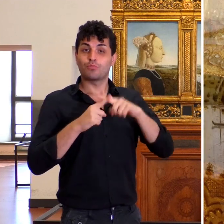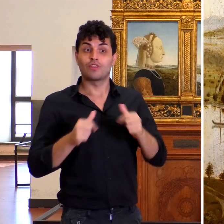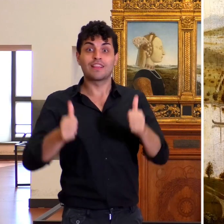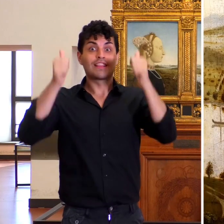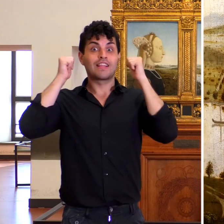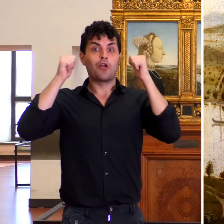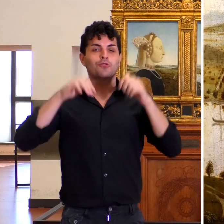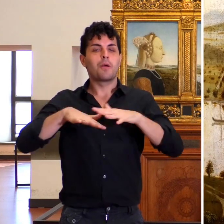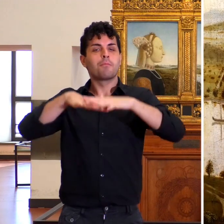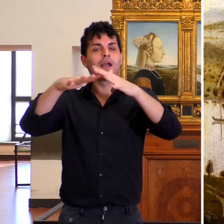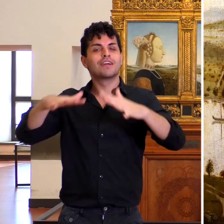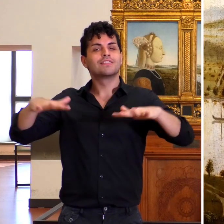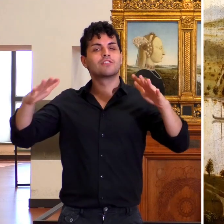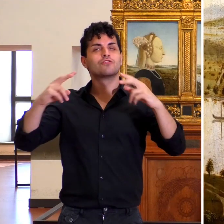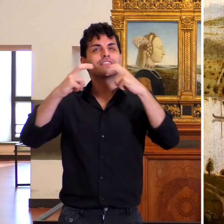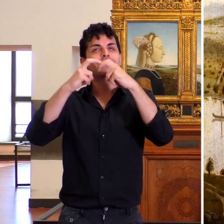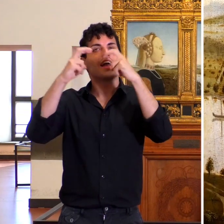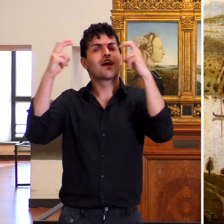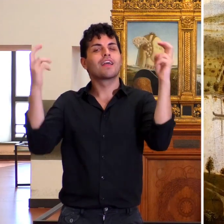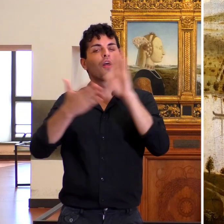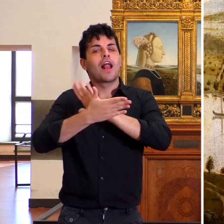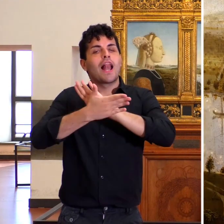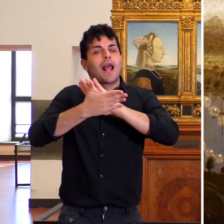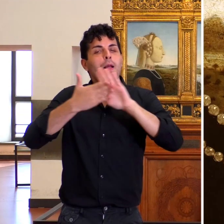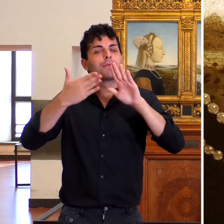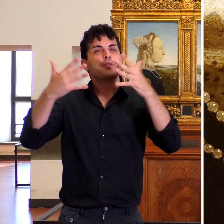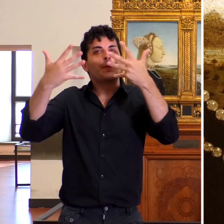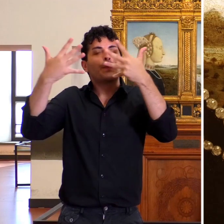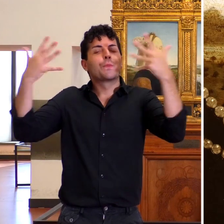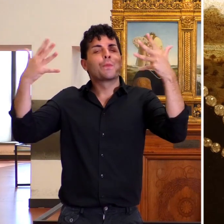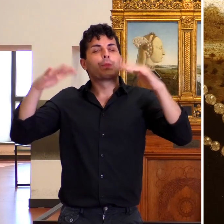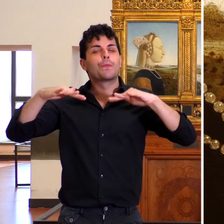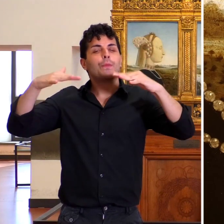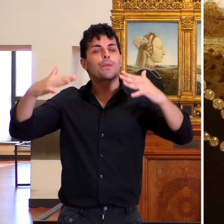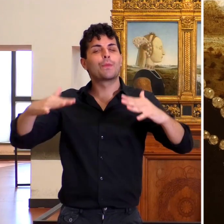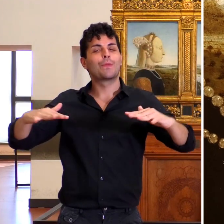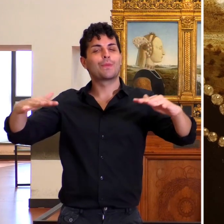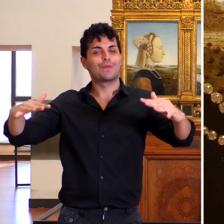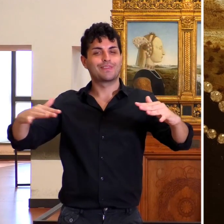Sullo sfondo vediamo un paesaggio collinare dalla luce chiara e limpida.